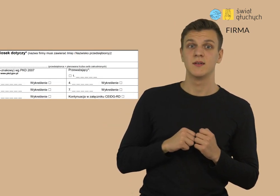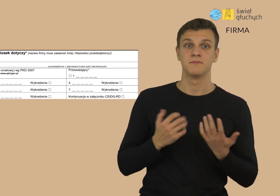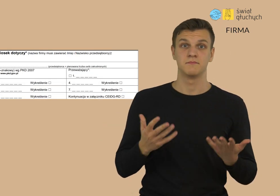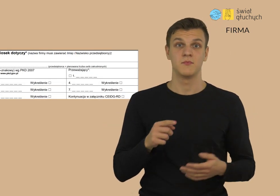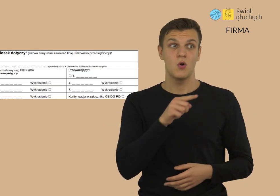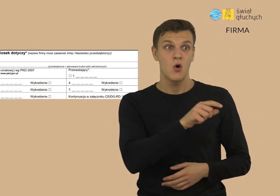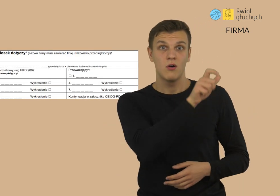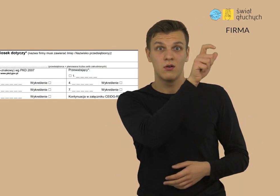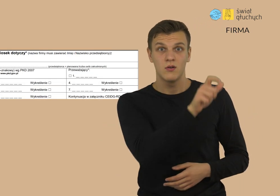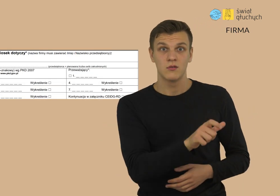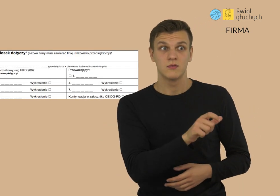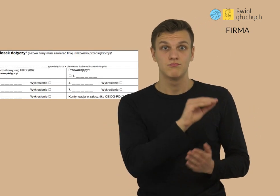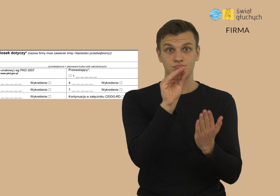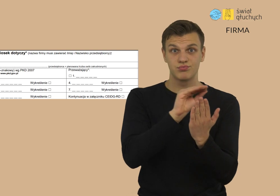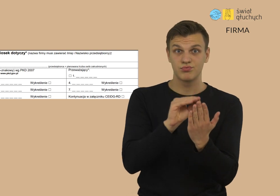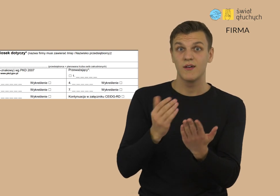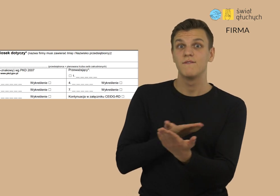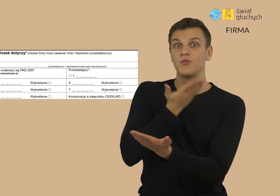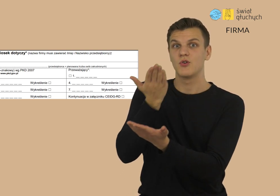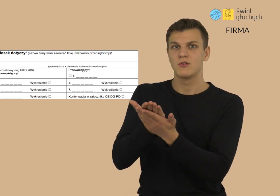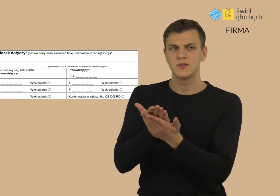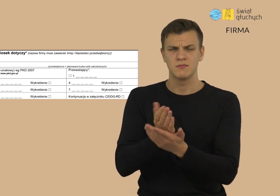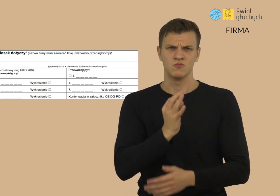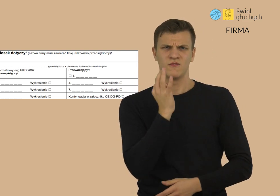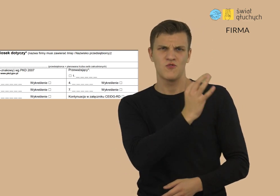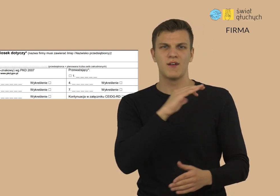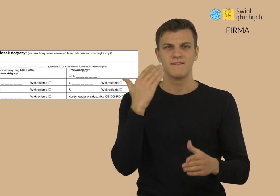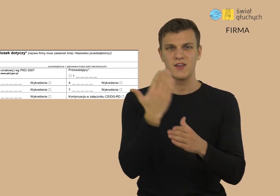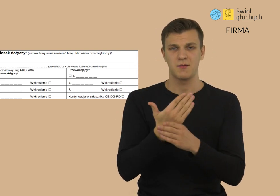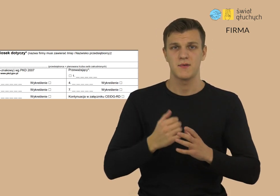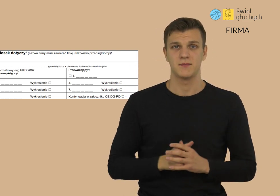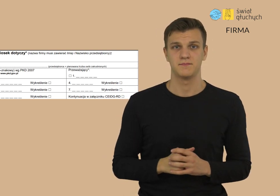6. Firma przedsiębiorcy, którego wniosek dotyczy.